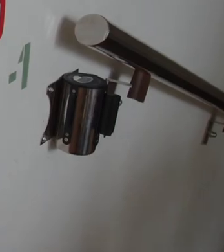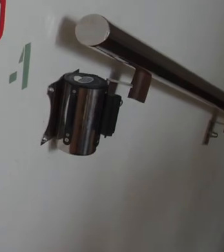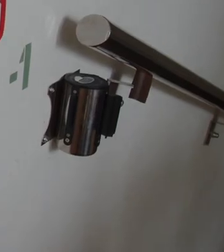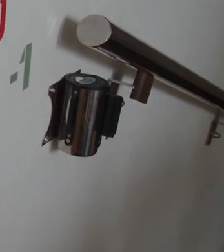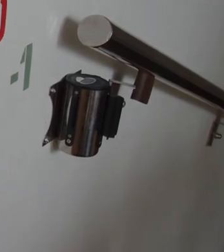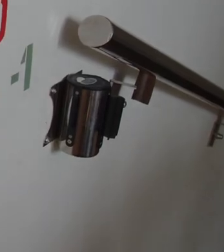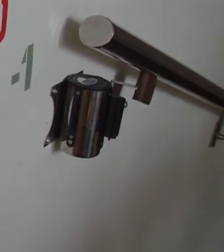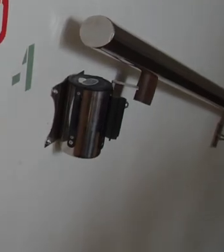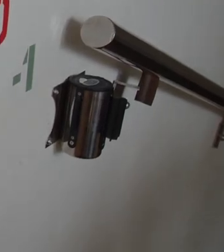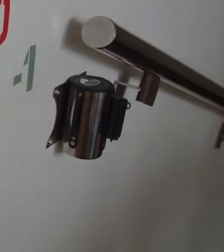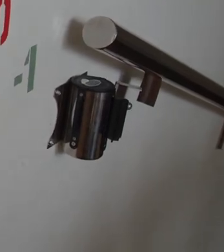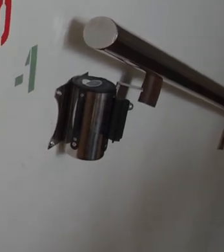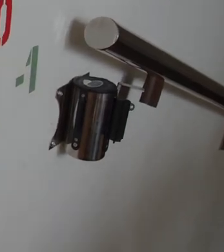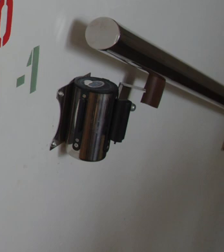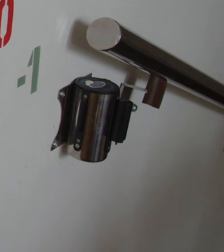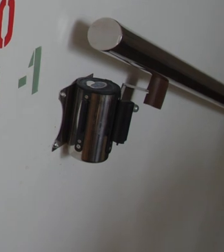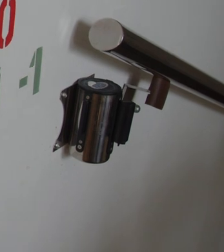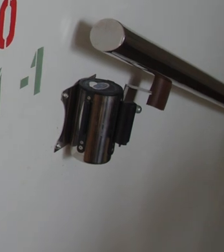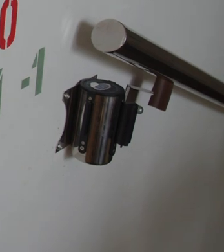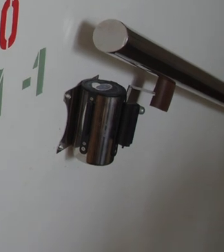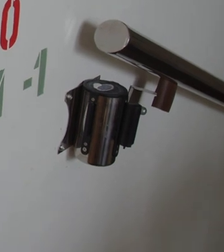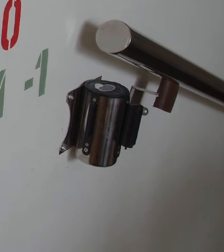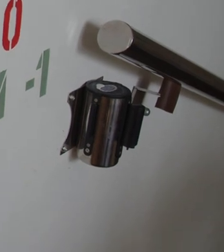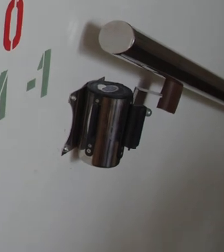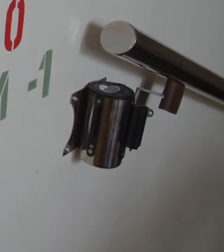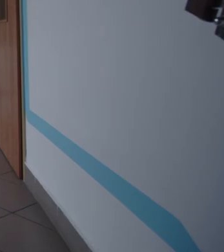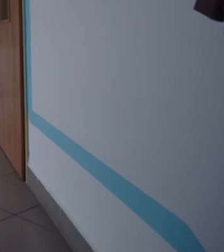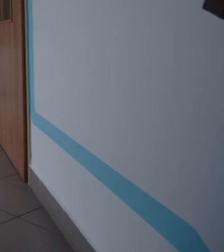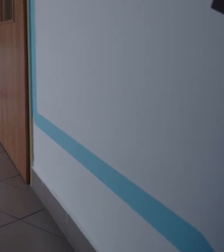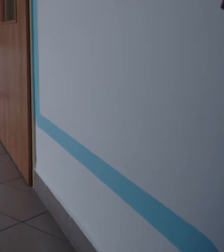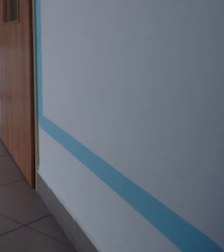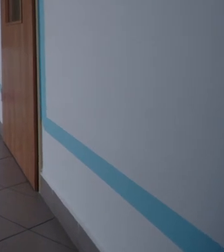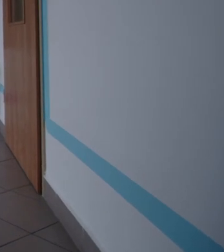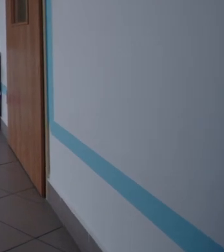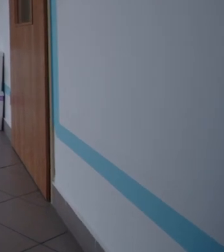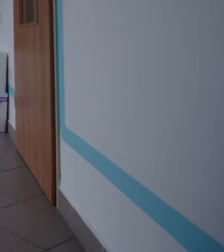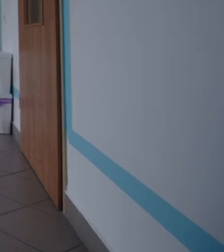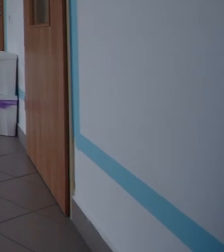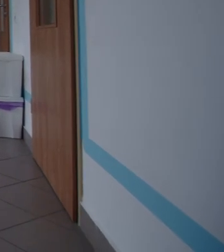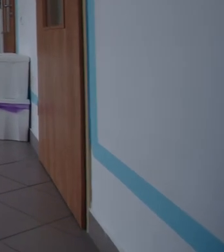i kolorystyce mebli w salach. Winda nie jest udźwiękowiona. Poziom +2. Jeśli wchodzisz tu schodami,